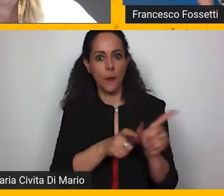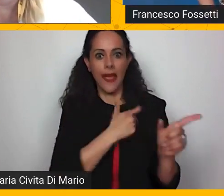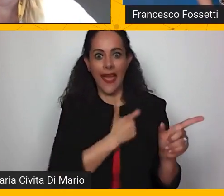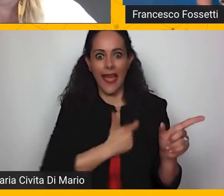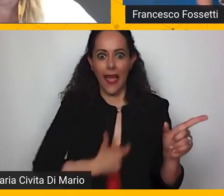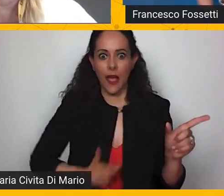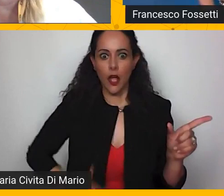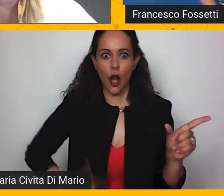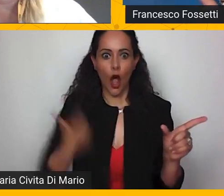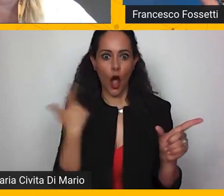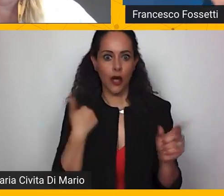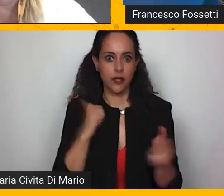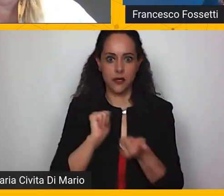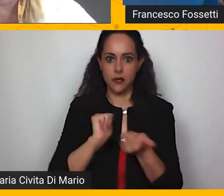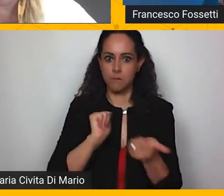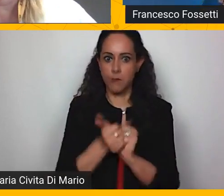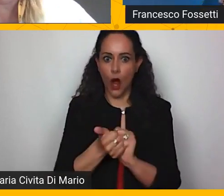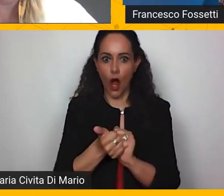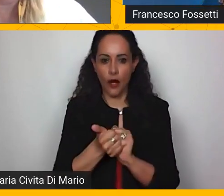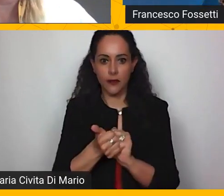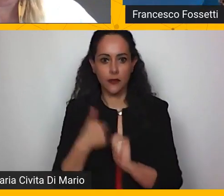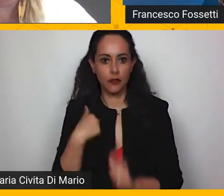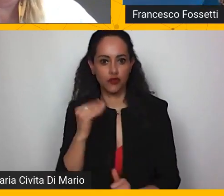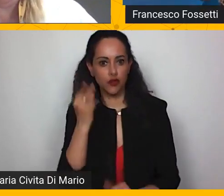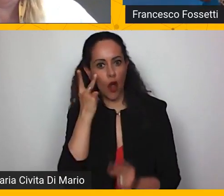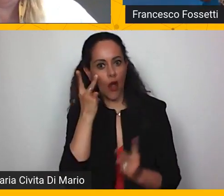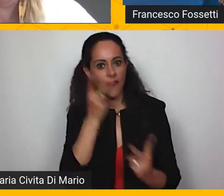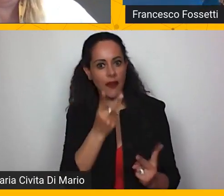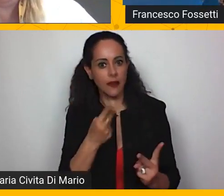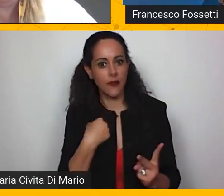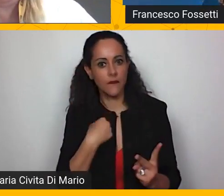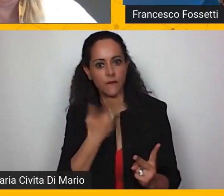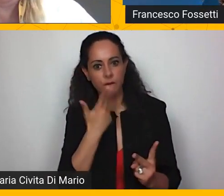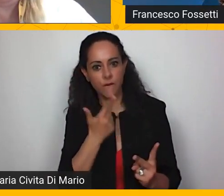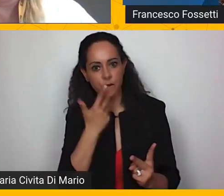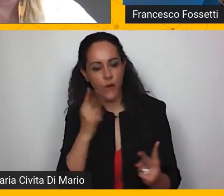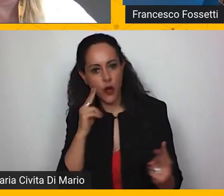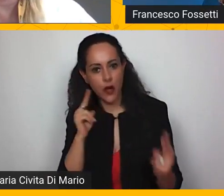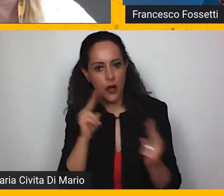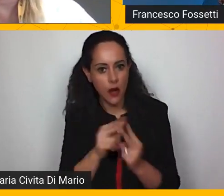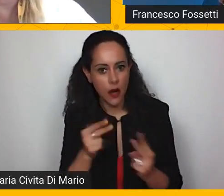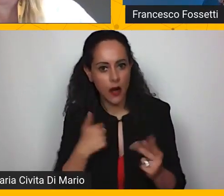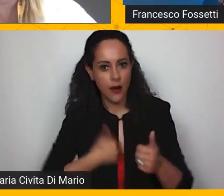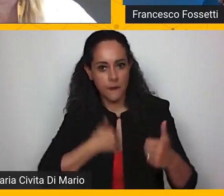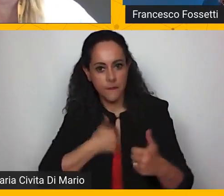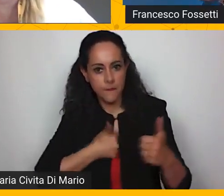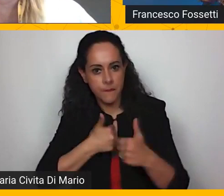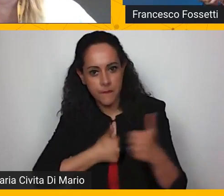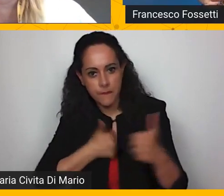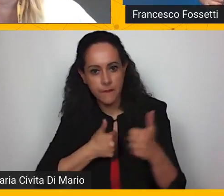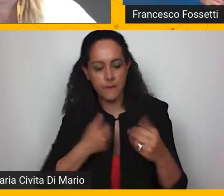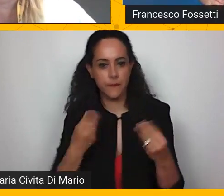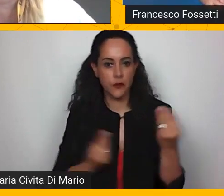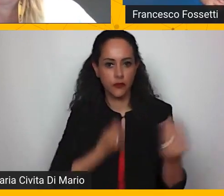eroi sportivi anche e quindi c'è la voglia di arrivare lì